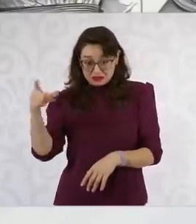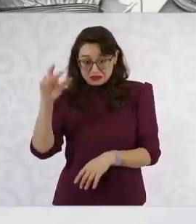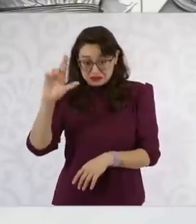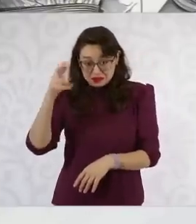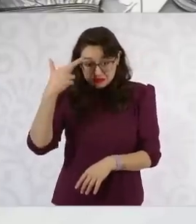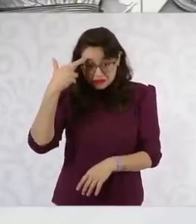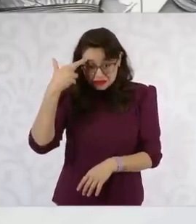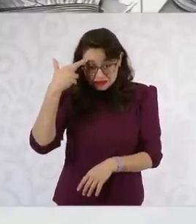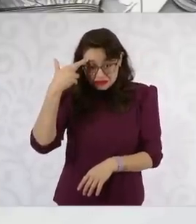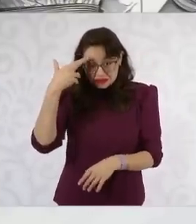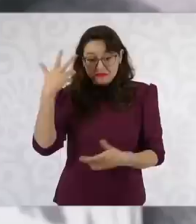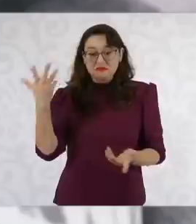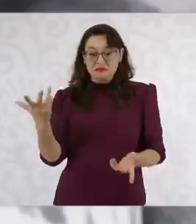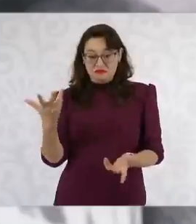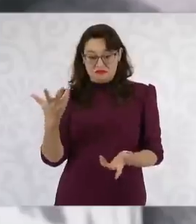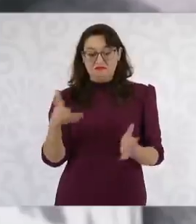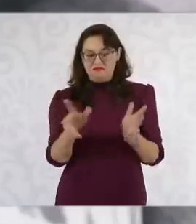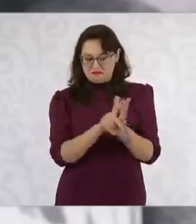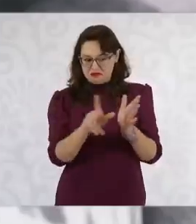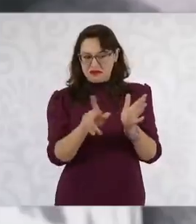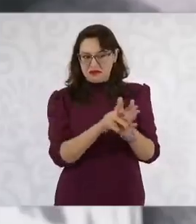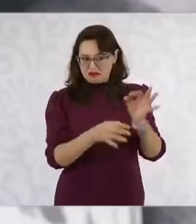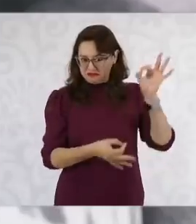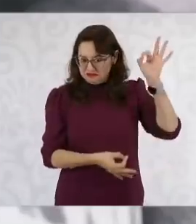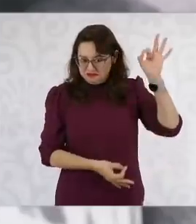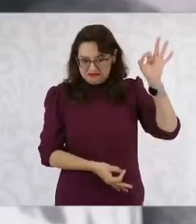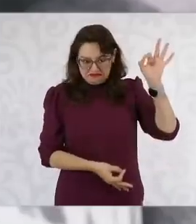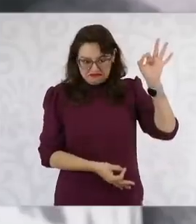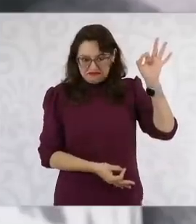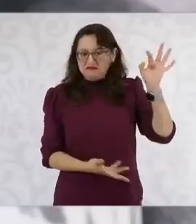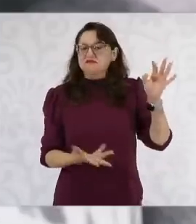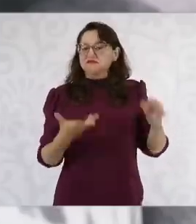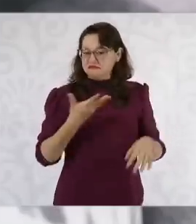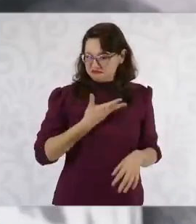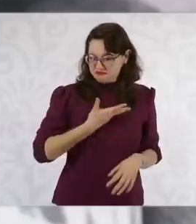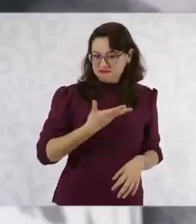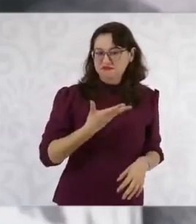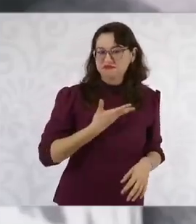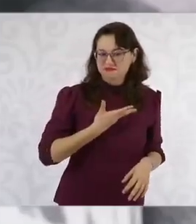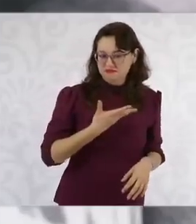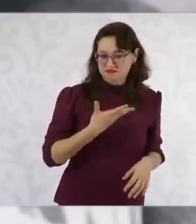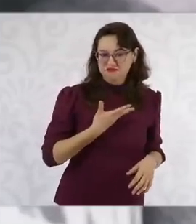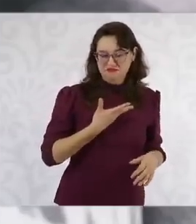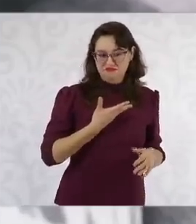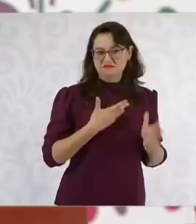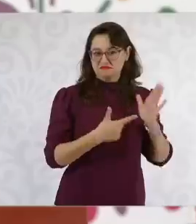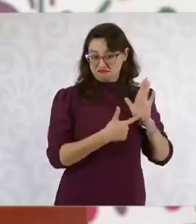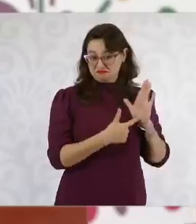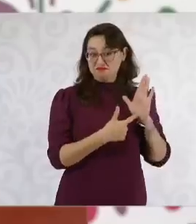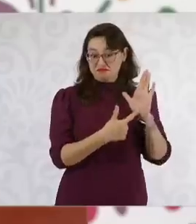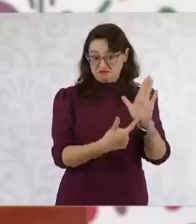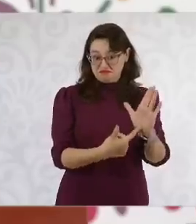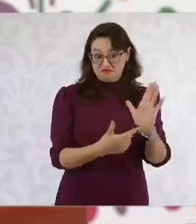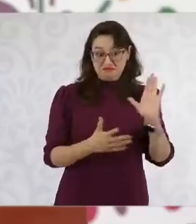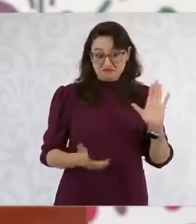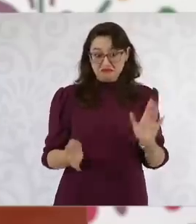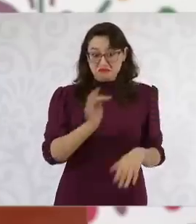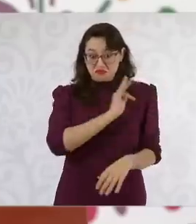obtener la copia de toda esa publicación quez el New York Times está a su disposición en el en en